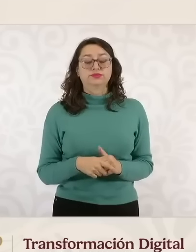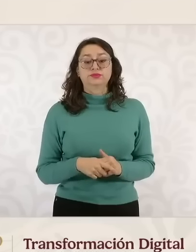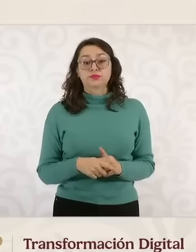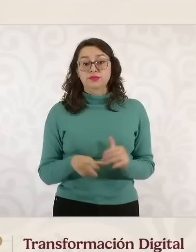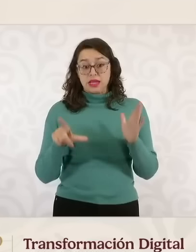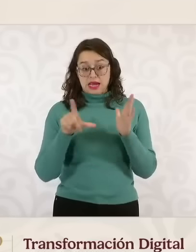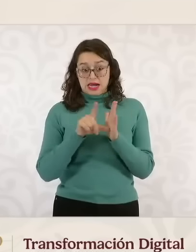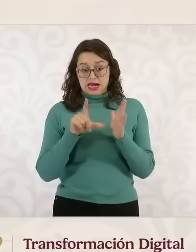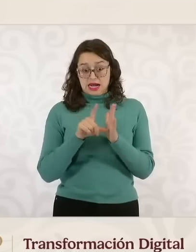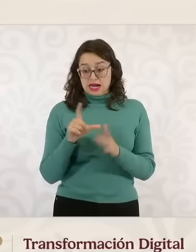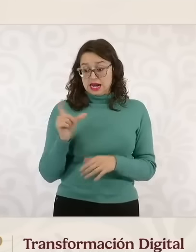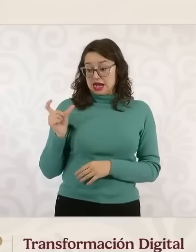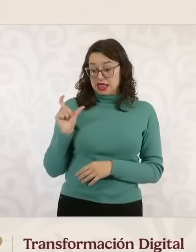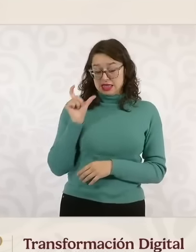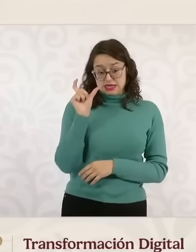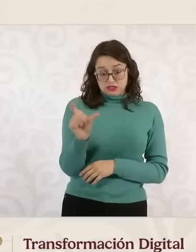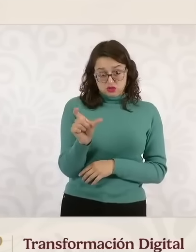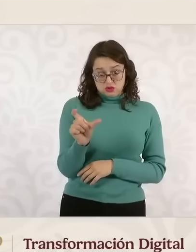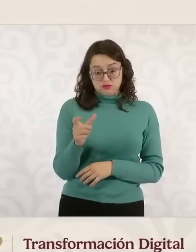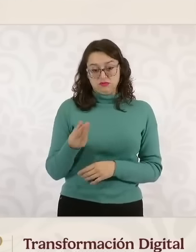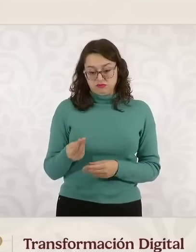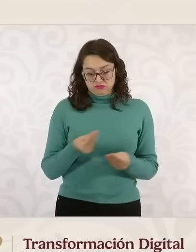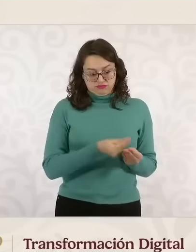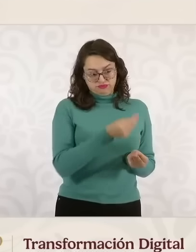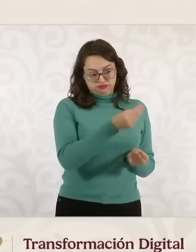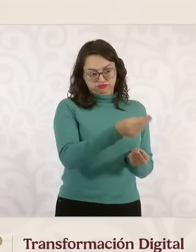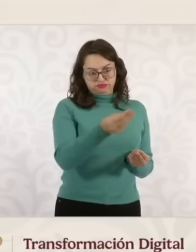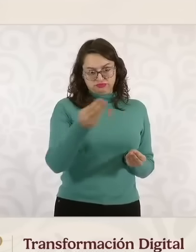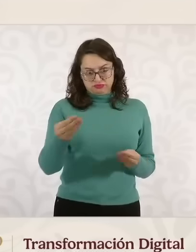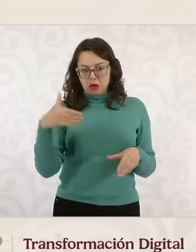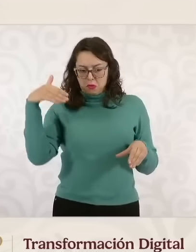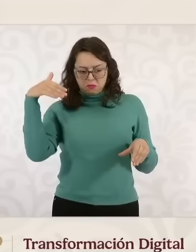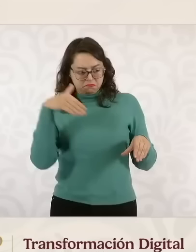muestro va a tener una versión tanto impresa que van a poder cargar en su cartera, llevarla en su